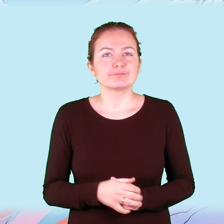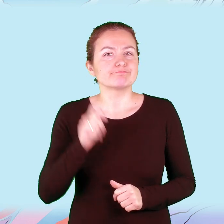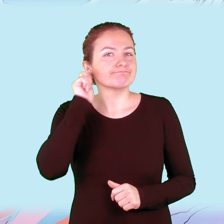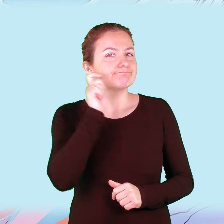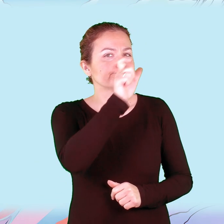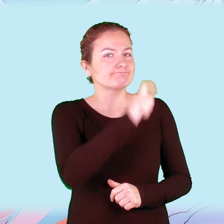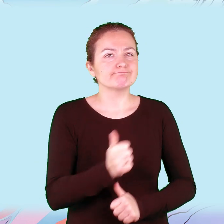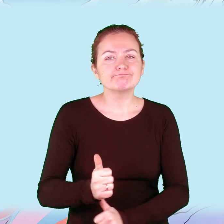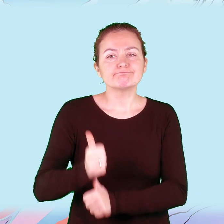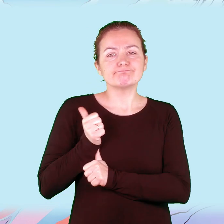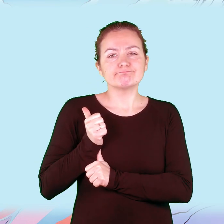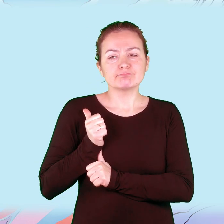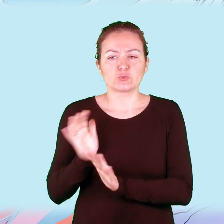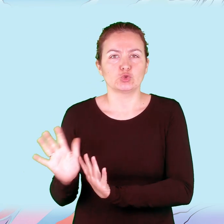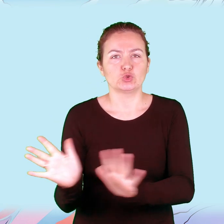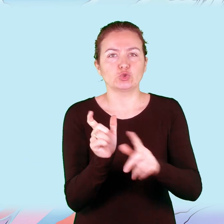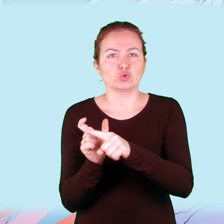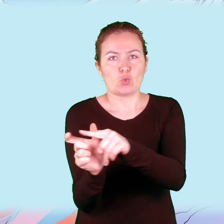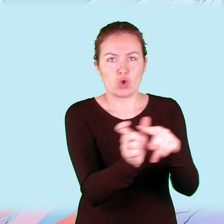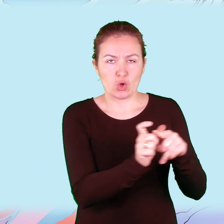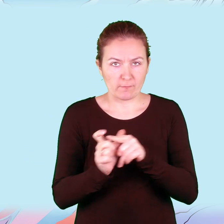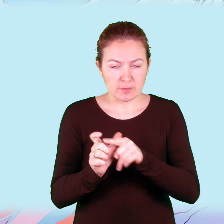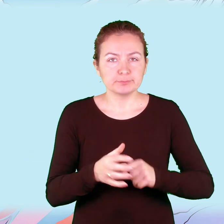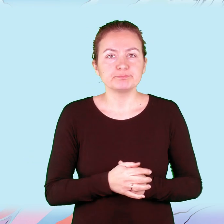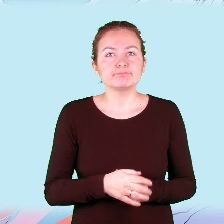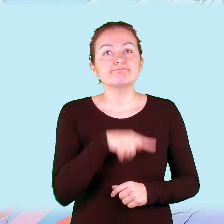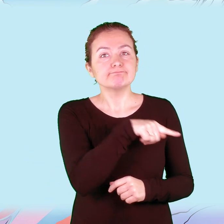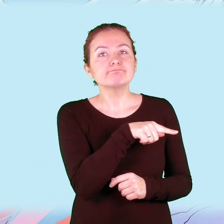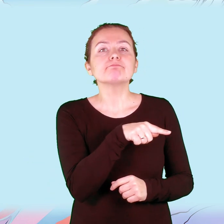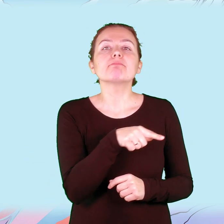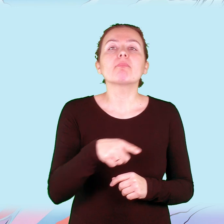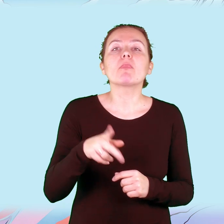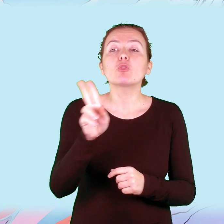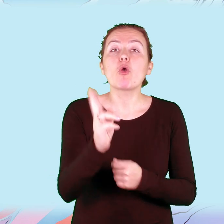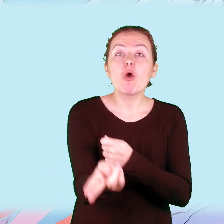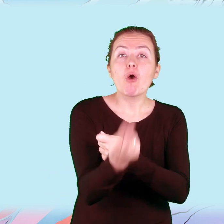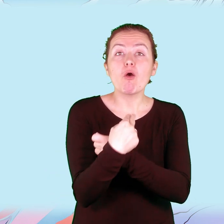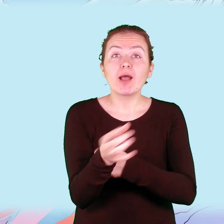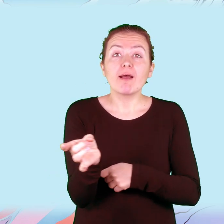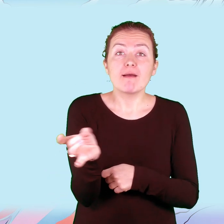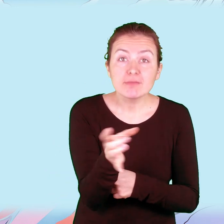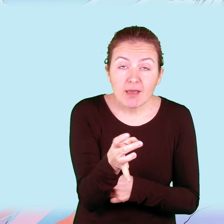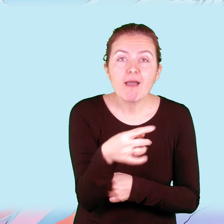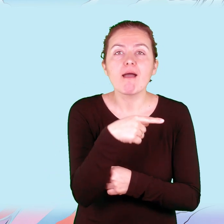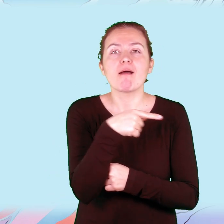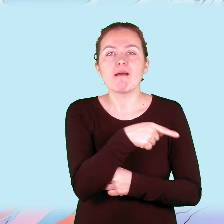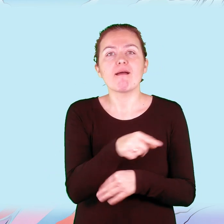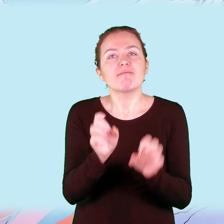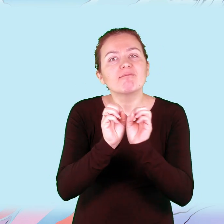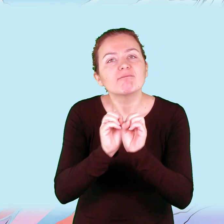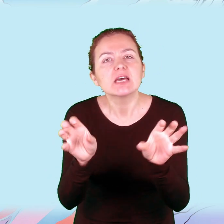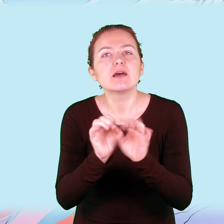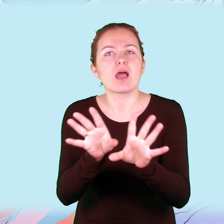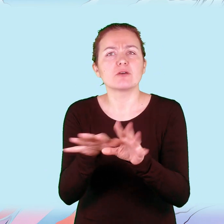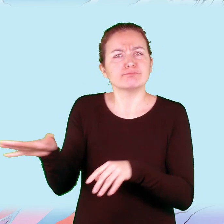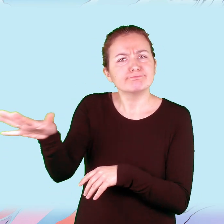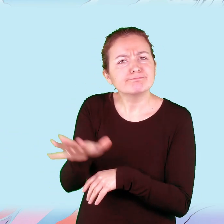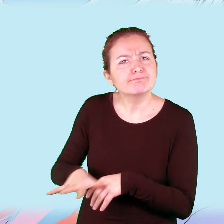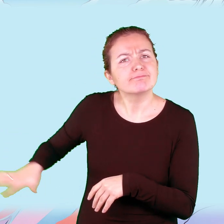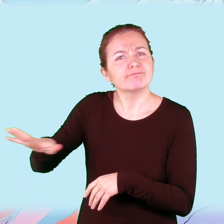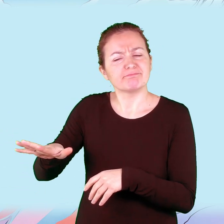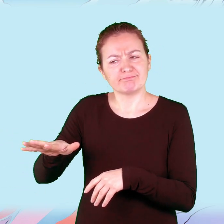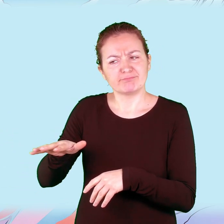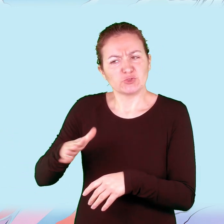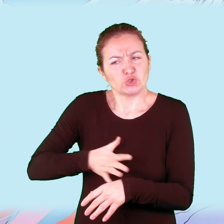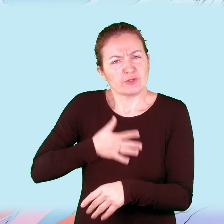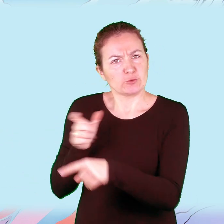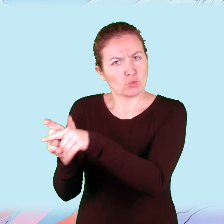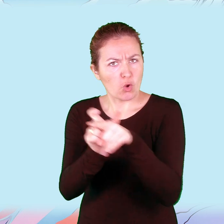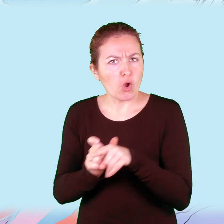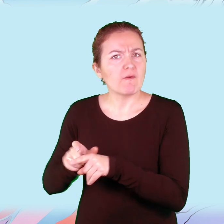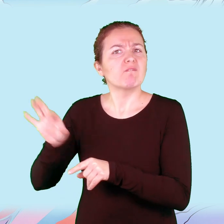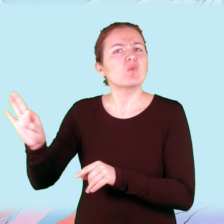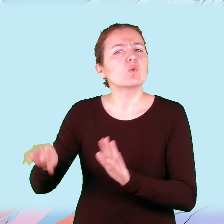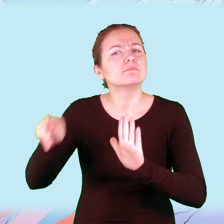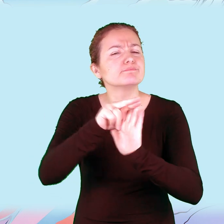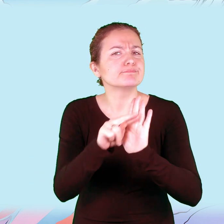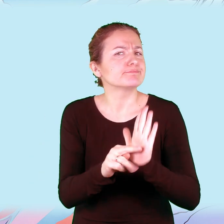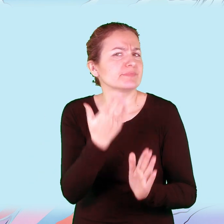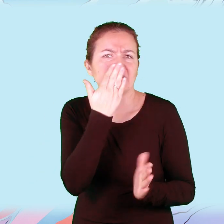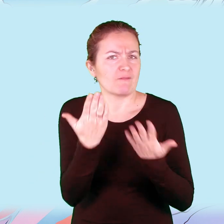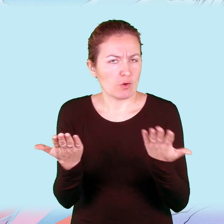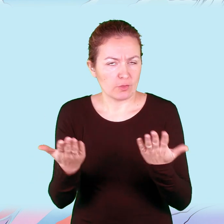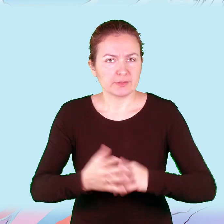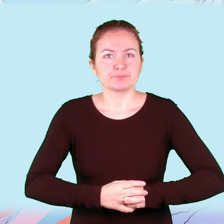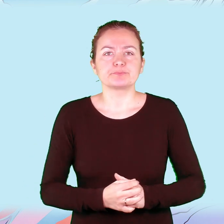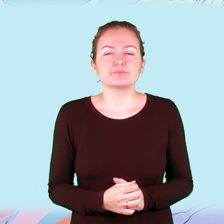• Strażniczka Słów – wprowadza gracza do Krainy Dziwnych Słów, wyjaśniając jej zasady.